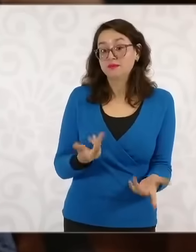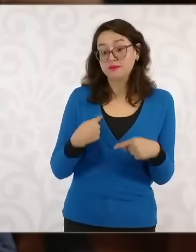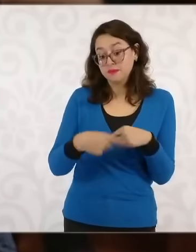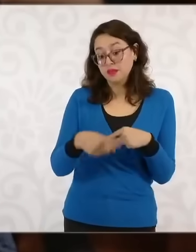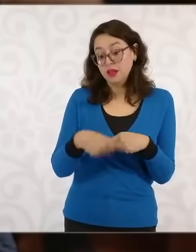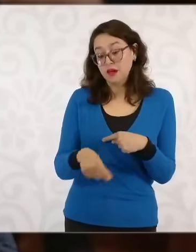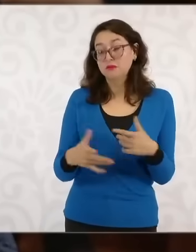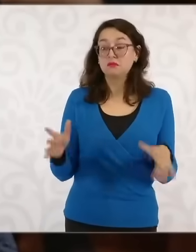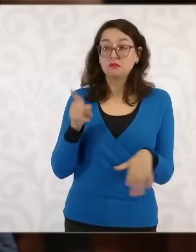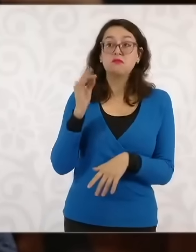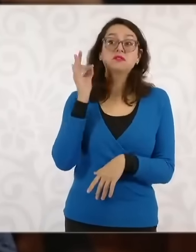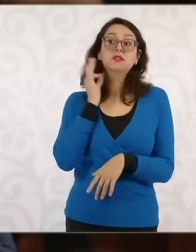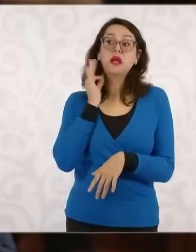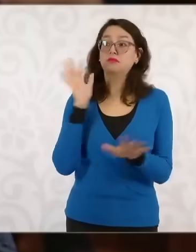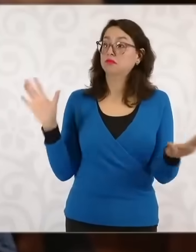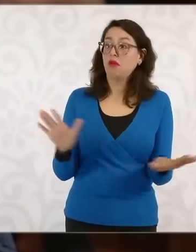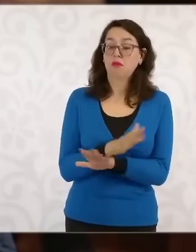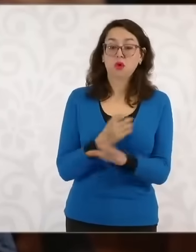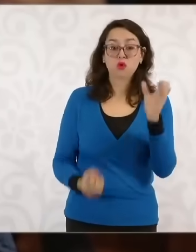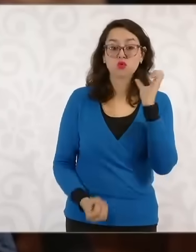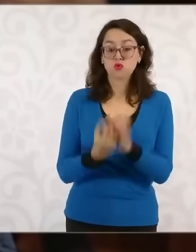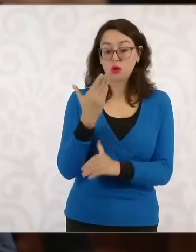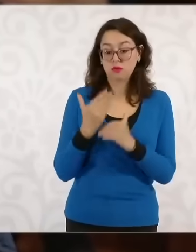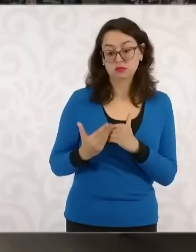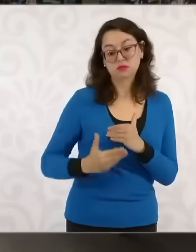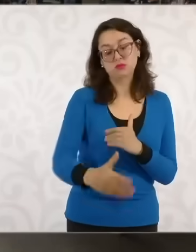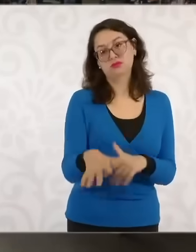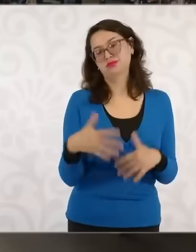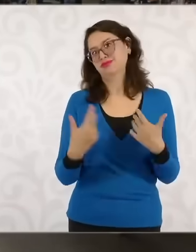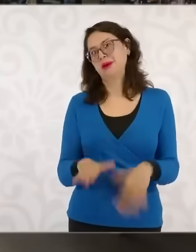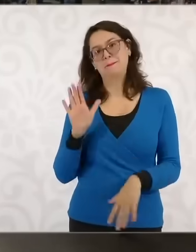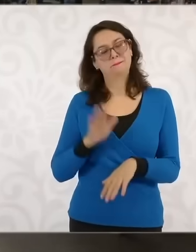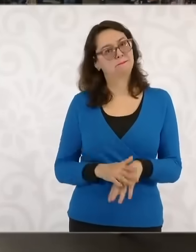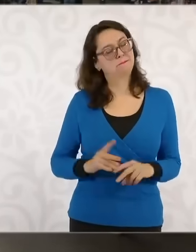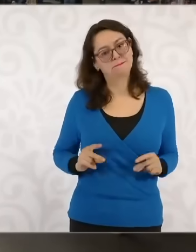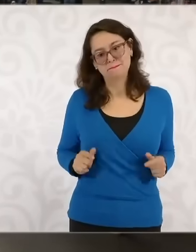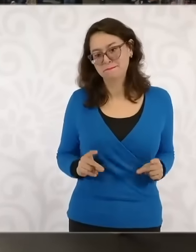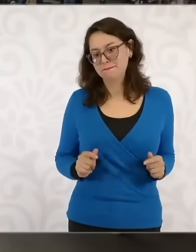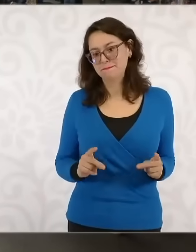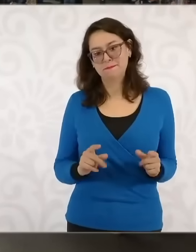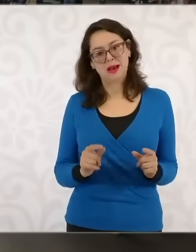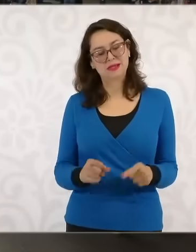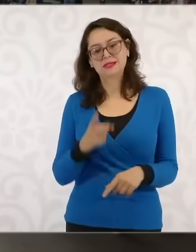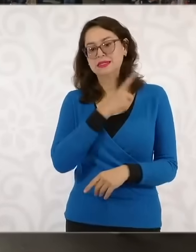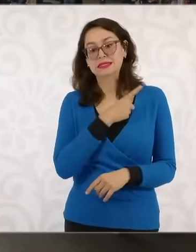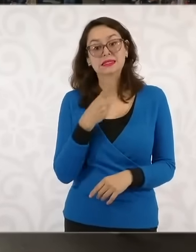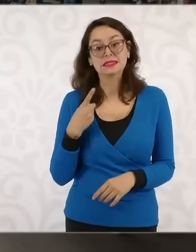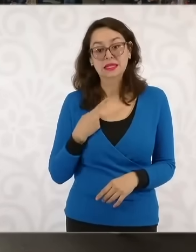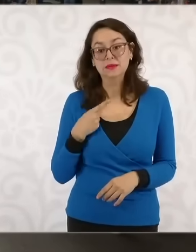etapa que pues estaría estrechando aún más esta cooperación, aún con la autonomía de la fiscalía,